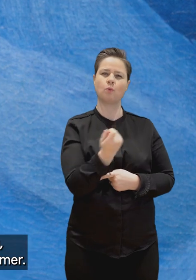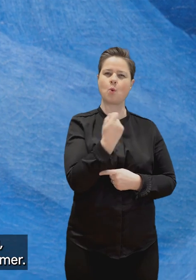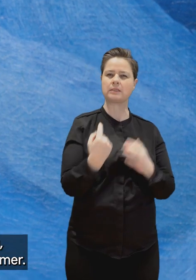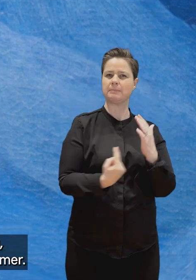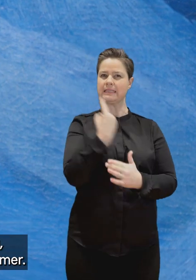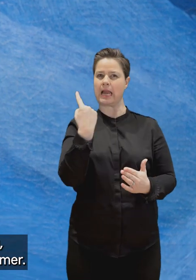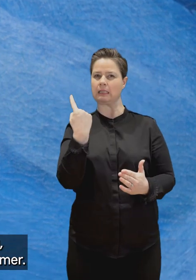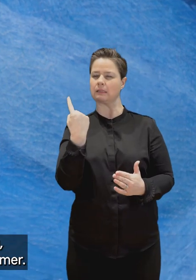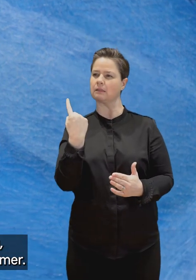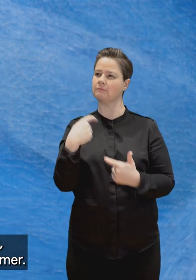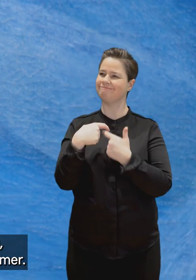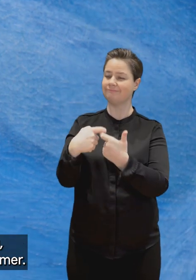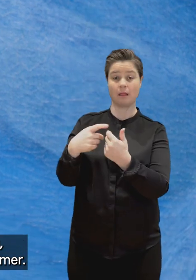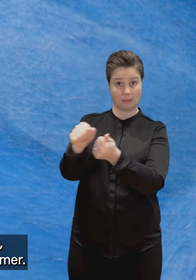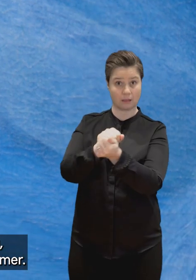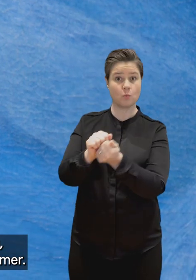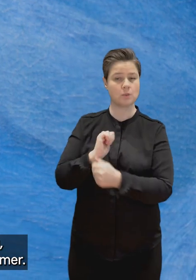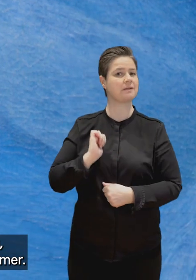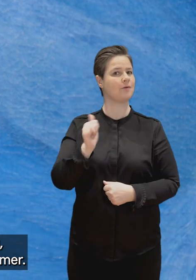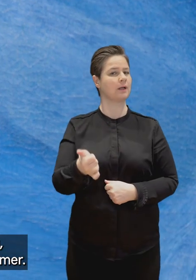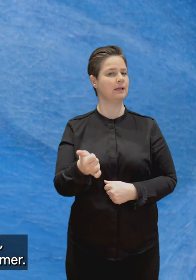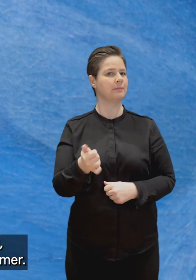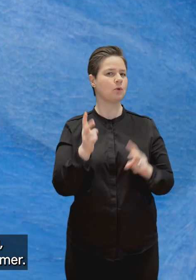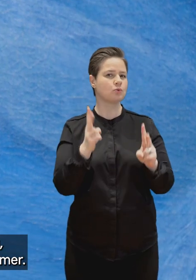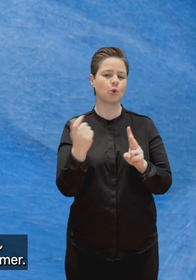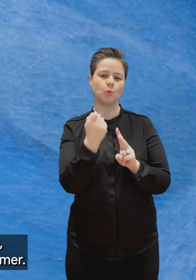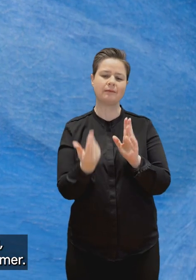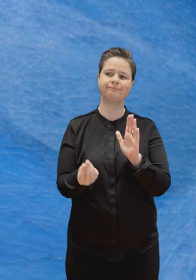Om naturen, selvfølgelig, men antakelig også om noe mer.